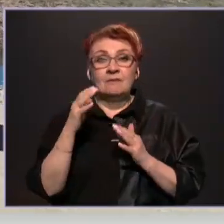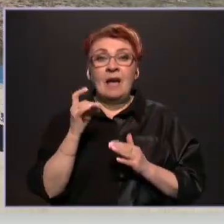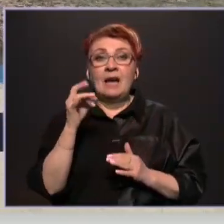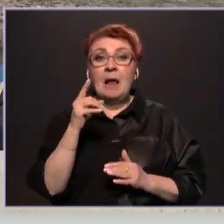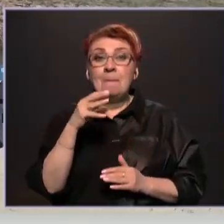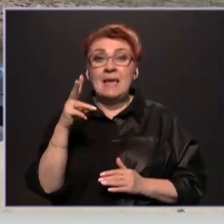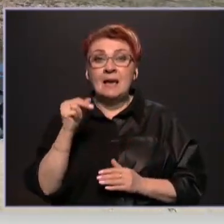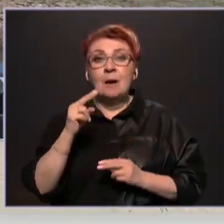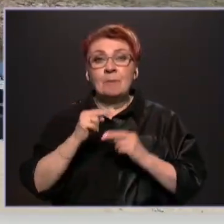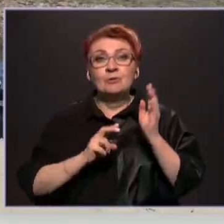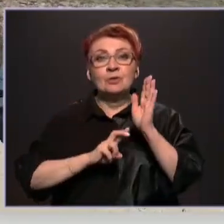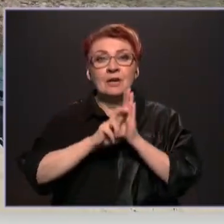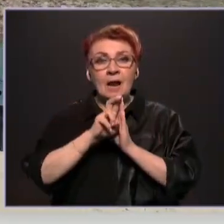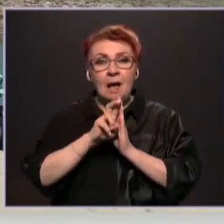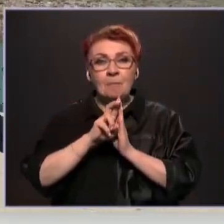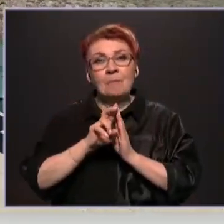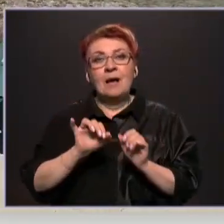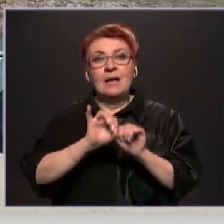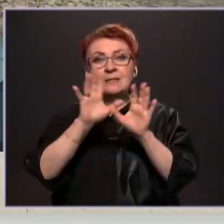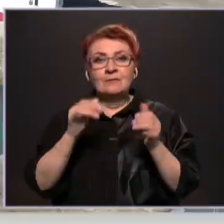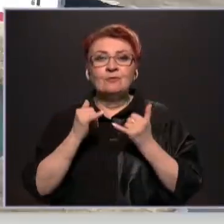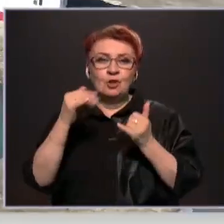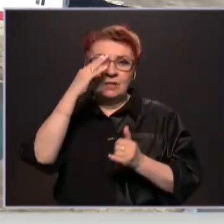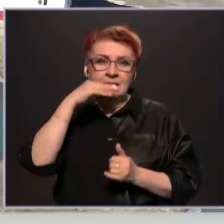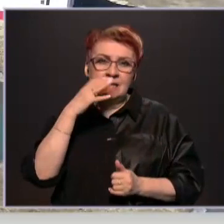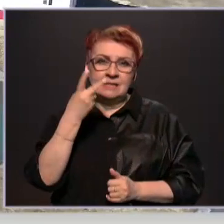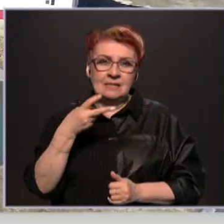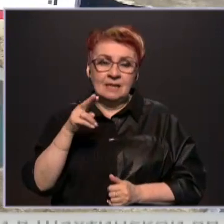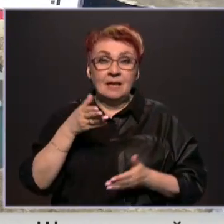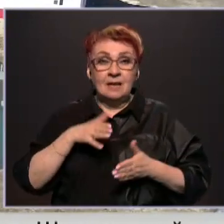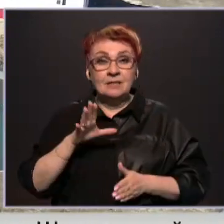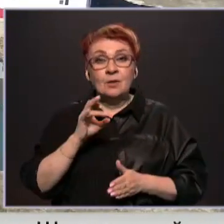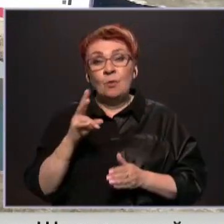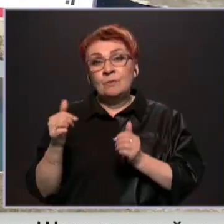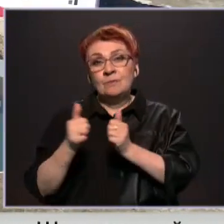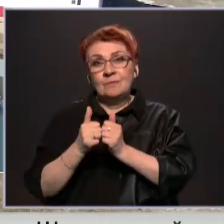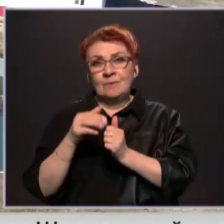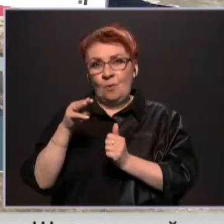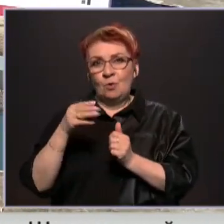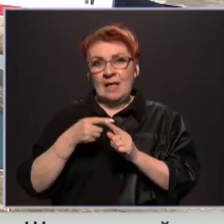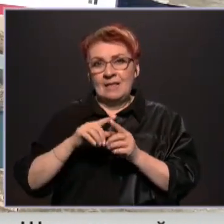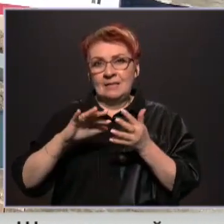построили храм посвященный в честь отца Сергия Родился он неподалеку от этой деревушки в селе